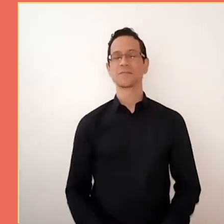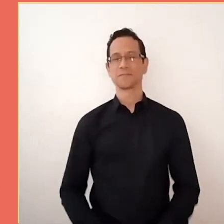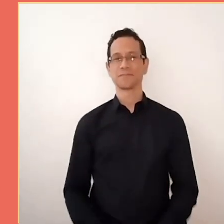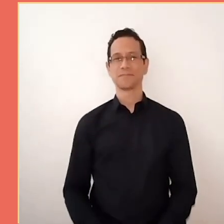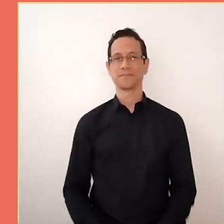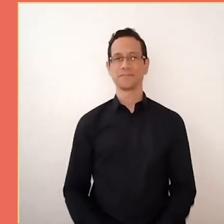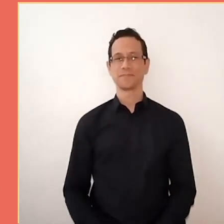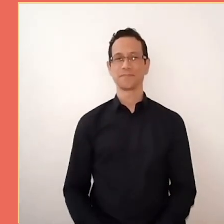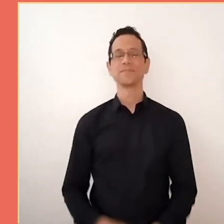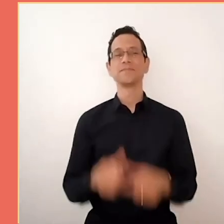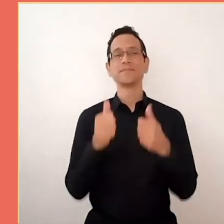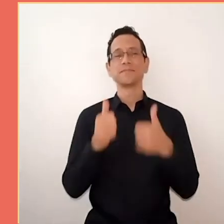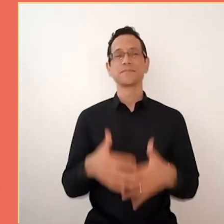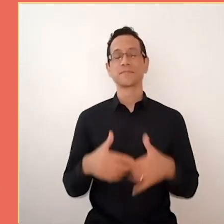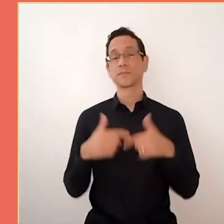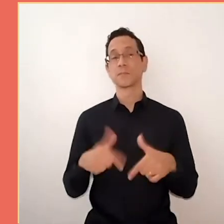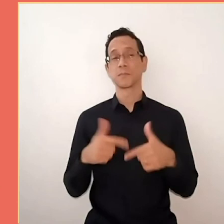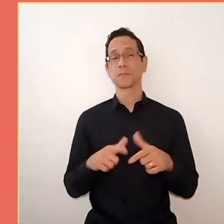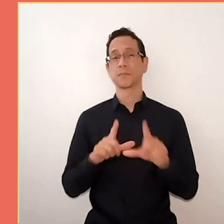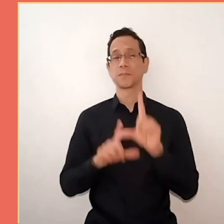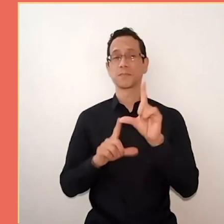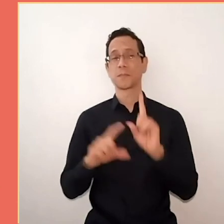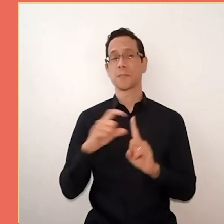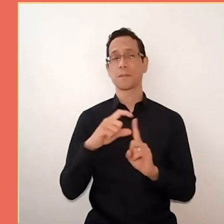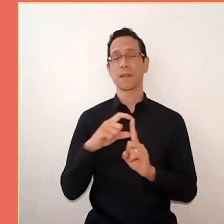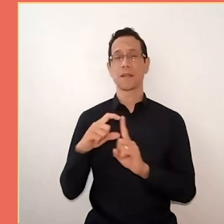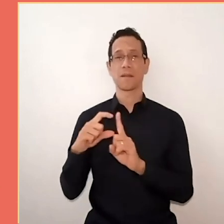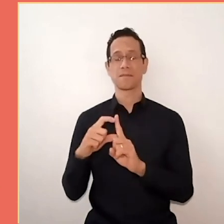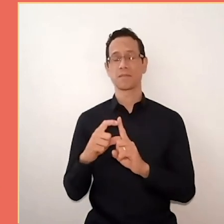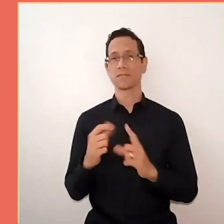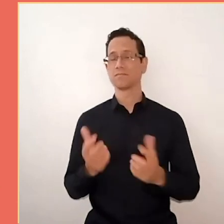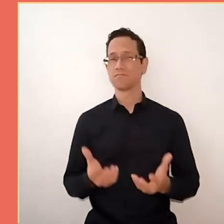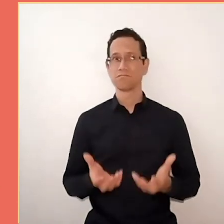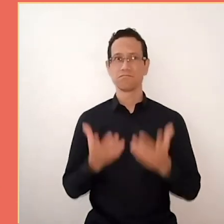que ela diz: "O trabalho com a palavra é sublime, porque é fecundo,